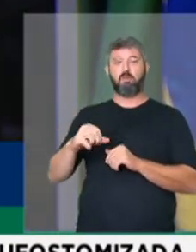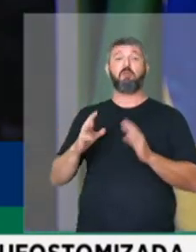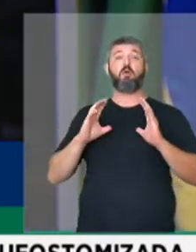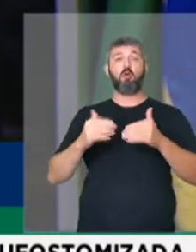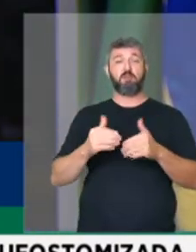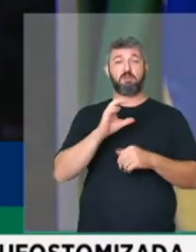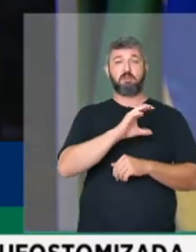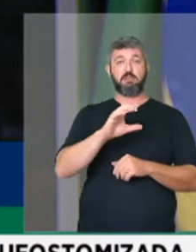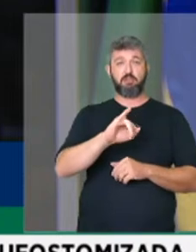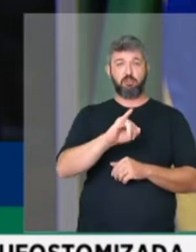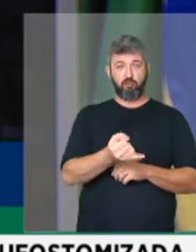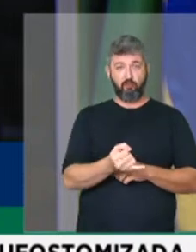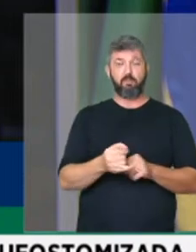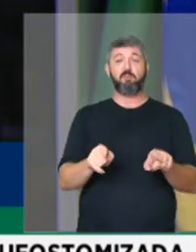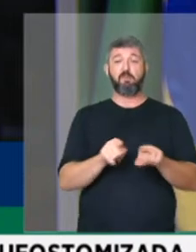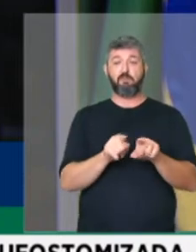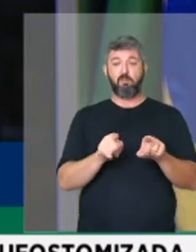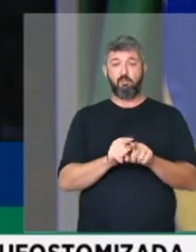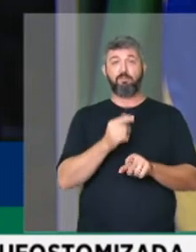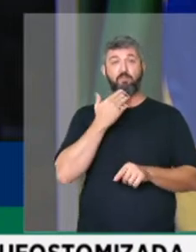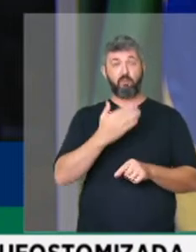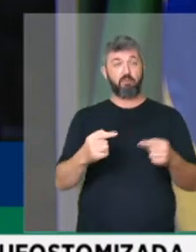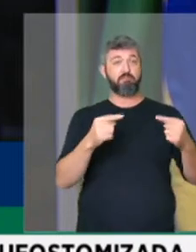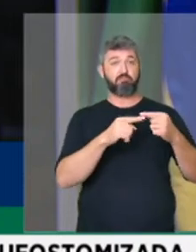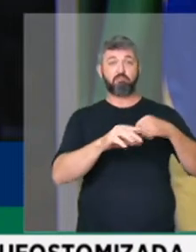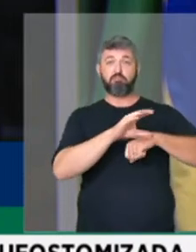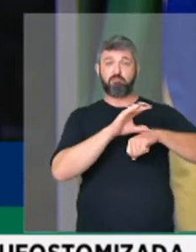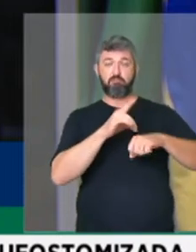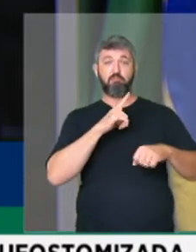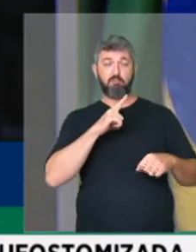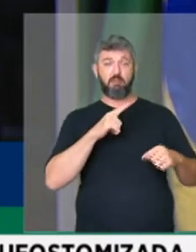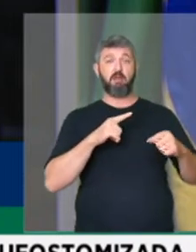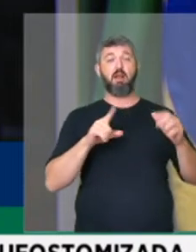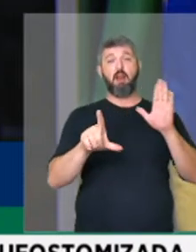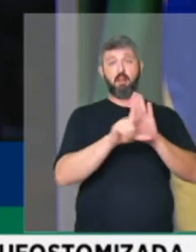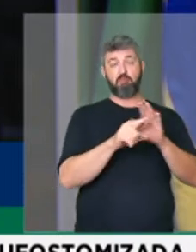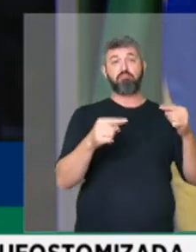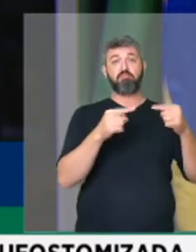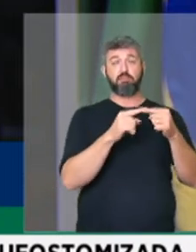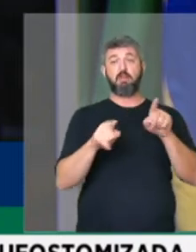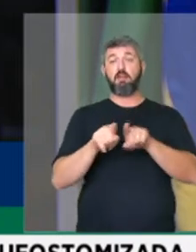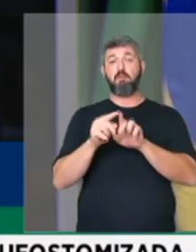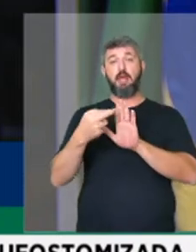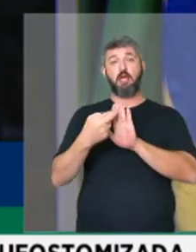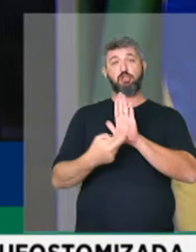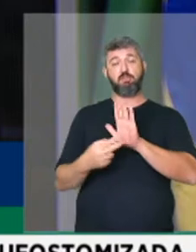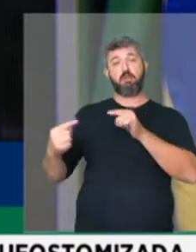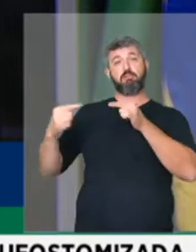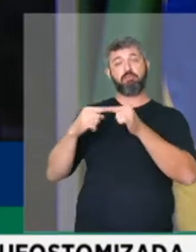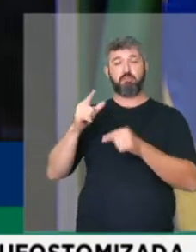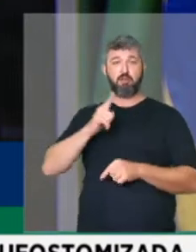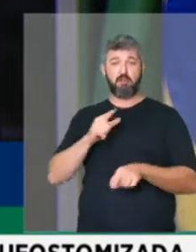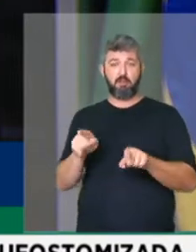FAVOR, DEPUTADO ZACHARIAS KALIL. ESTÁ PRESENTE? -- [DEP. JANDIRA FEGHALI]: PRESIDENTE, ACHO QUE ESSE PROJETO DÁ PRA IR PRA